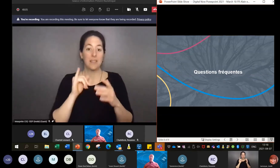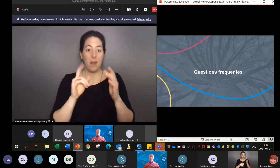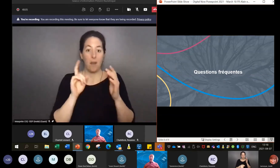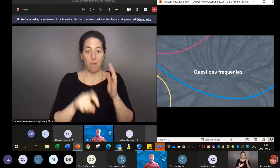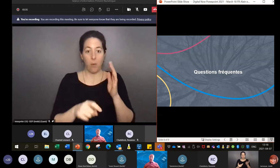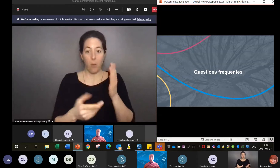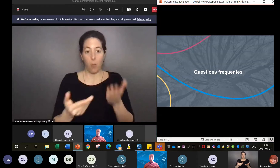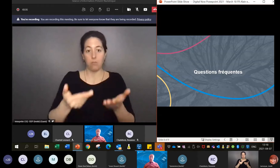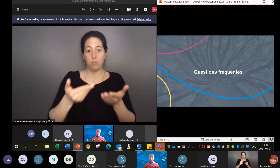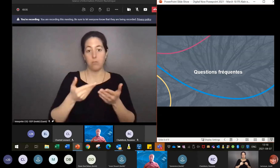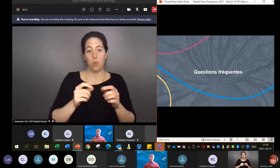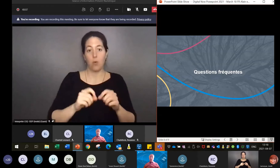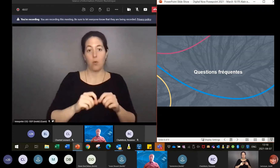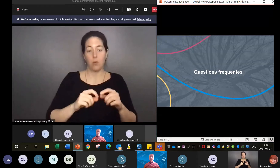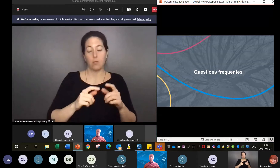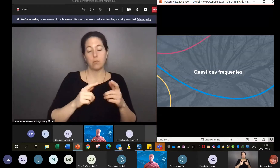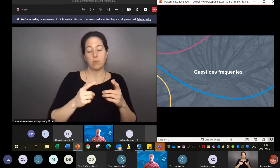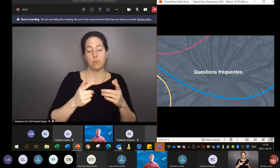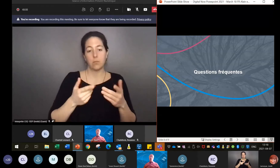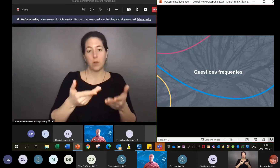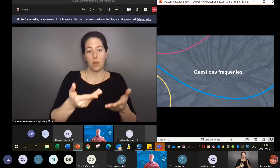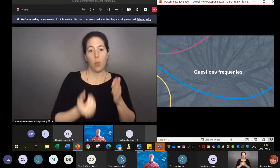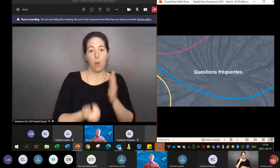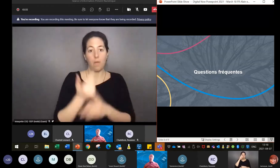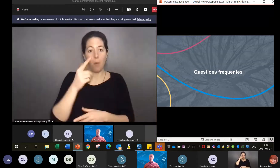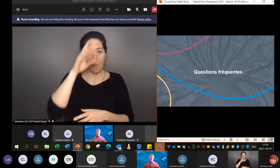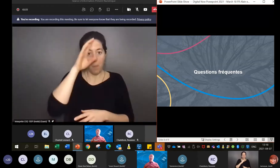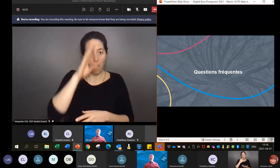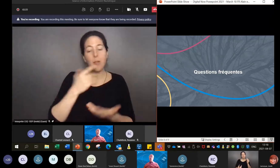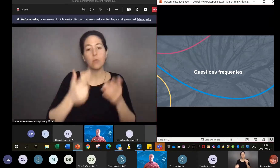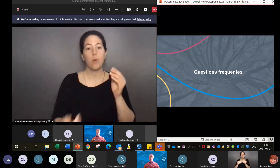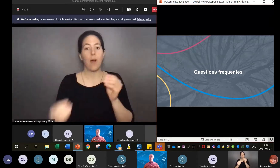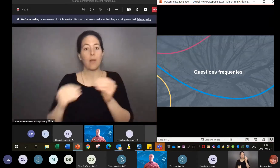votre compte, vous devez prévoir un